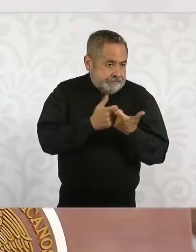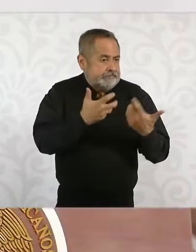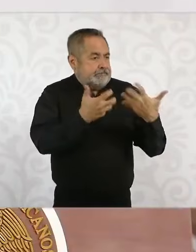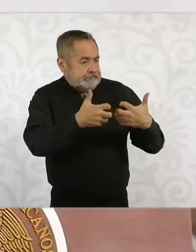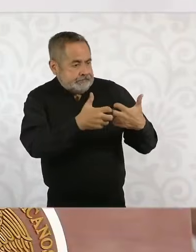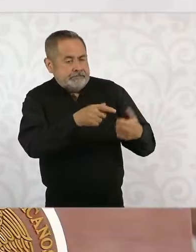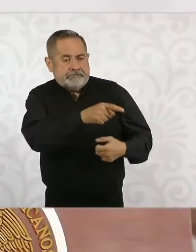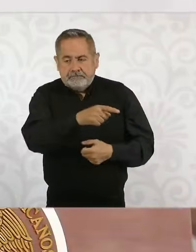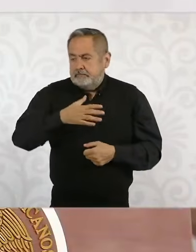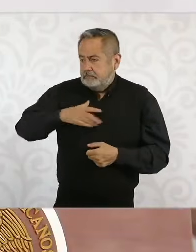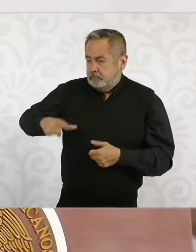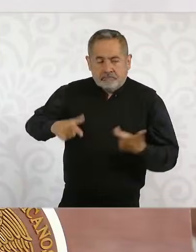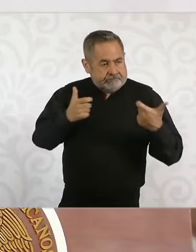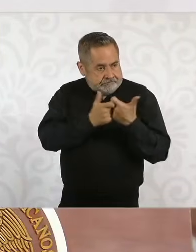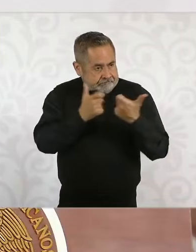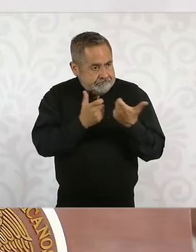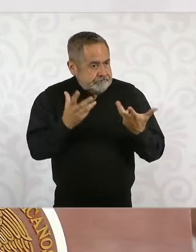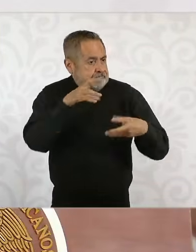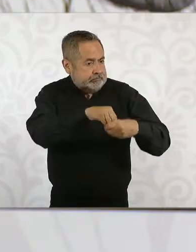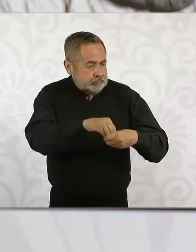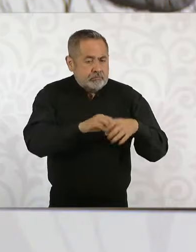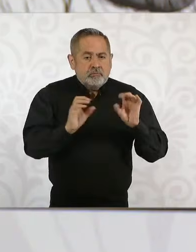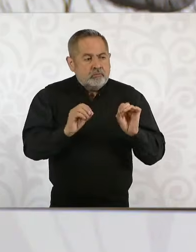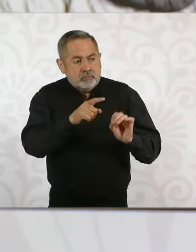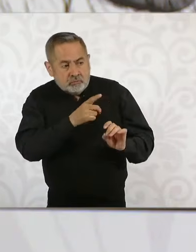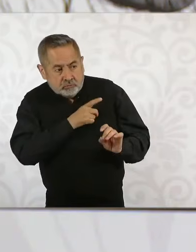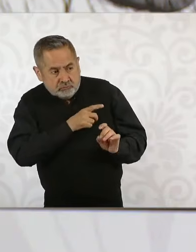pero también en los espacios en los que las compañías pueden hacerlo solos. Generar el